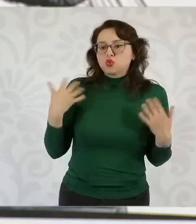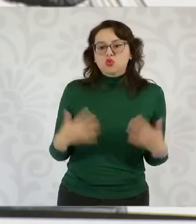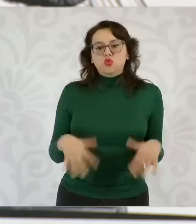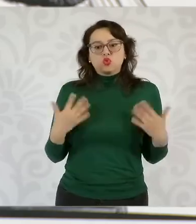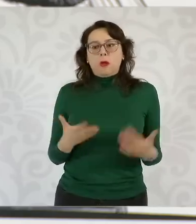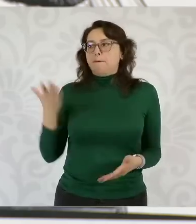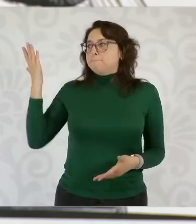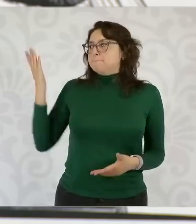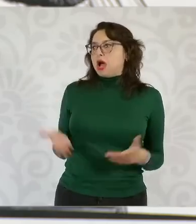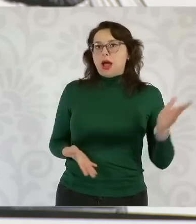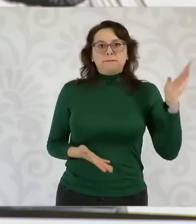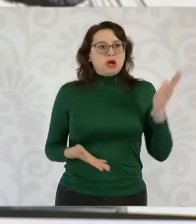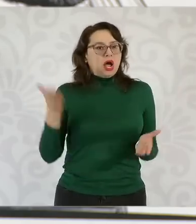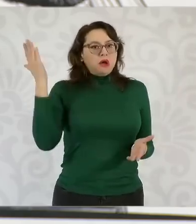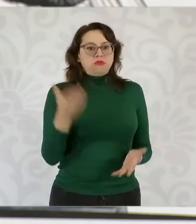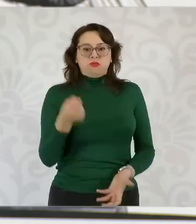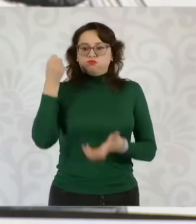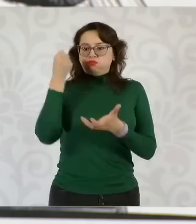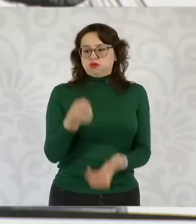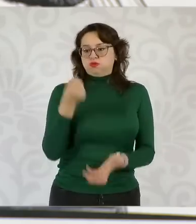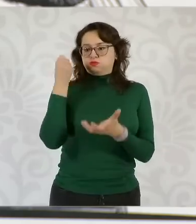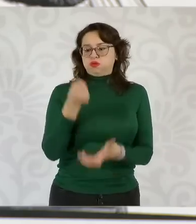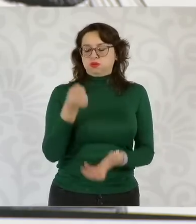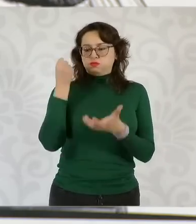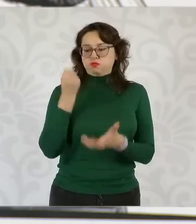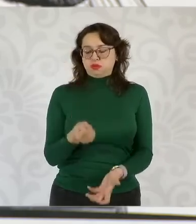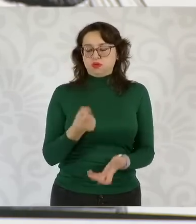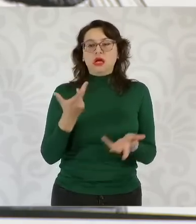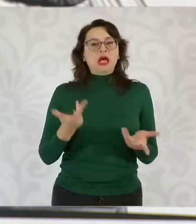particularmente del Norte del país Aunque obviamente las inversiones son bueno estuve